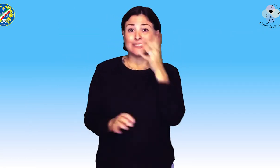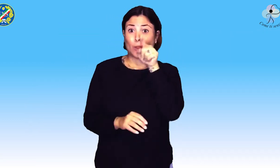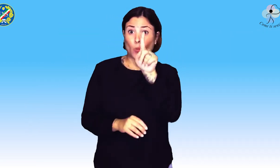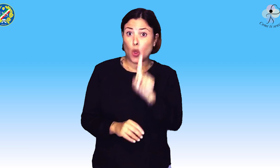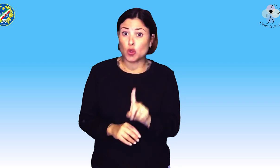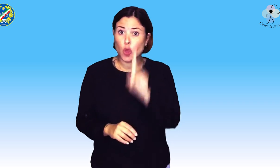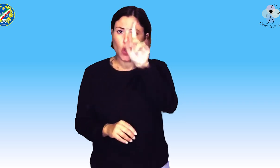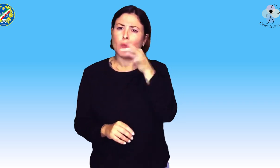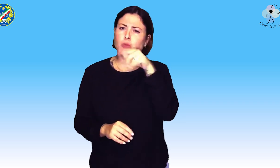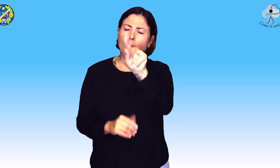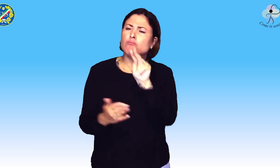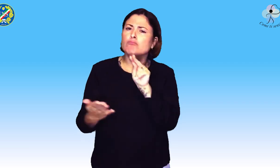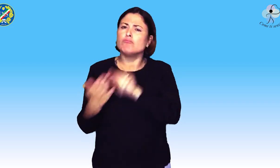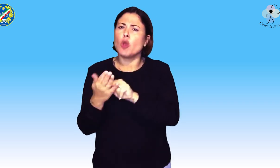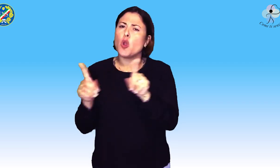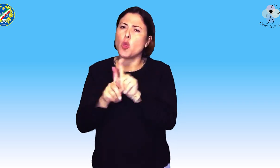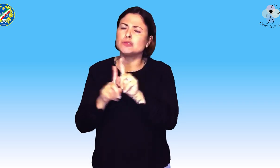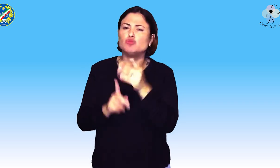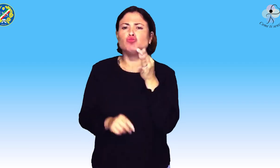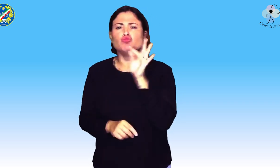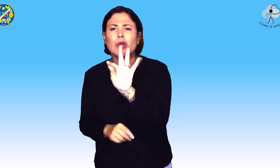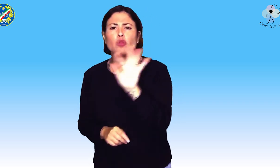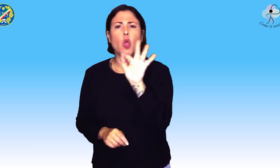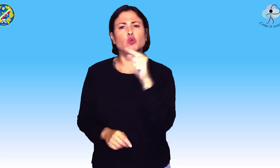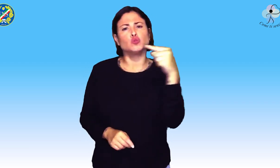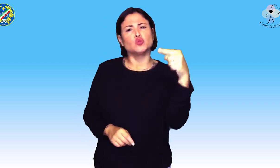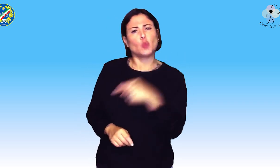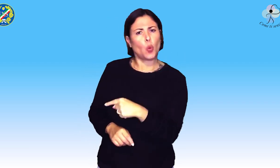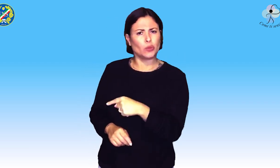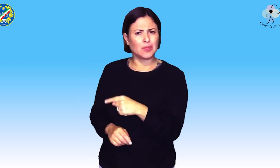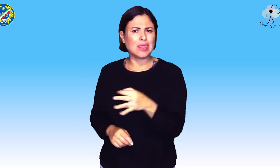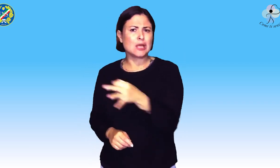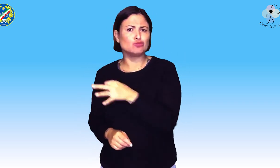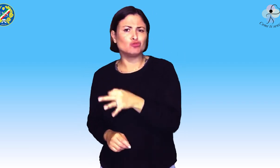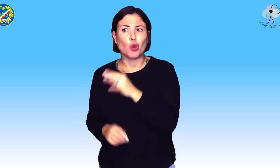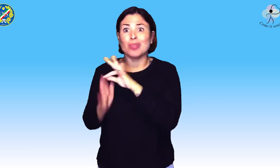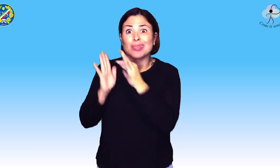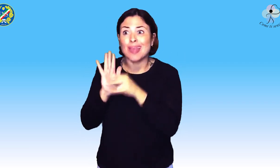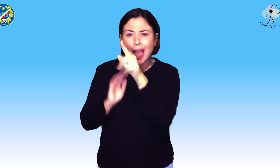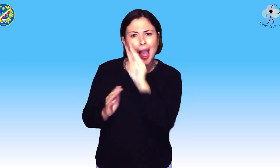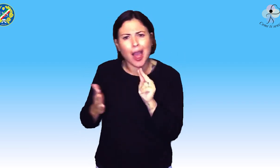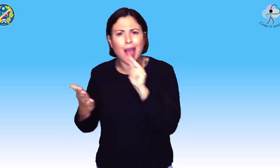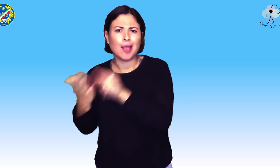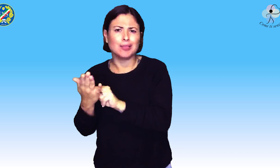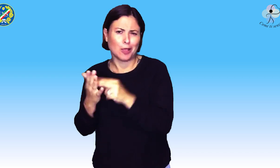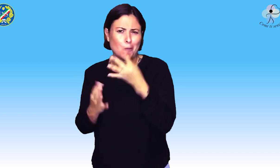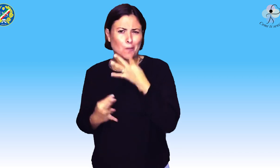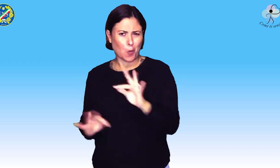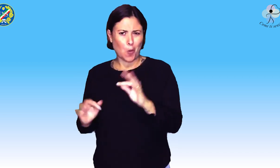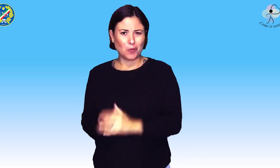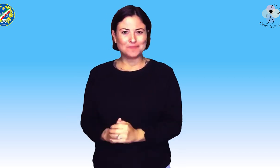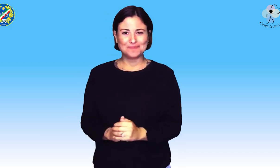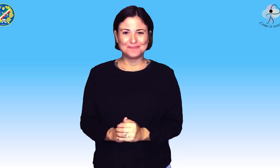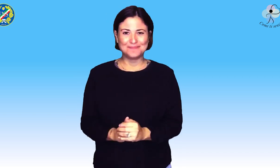potrete partecipare ad un altro incontro specificandolo al momento dell’iscrizione.